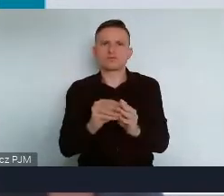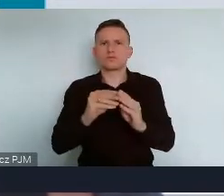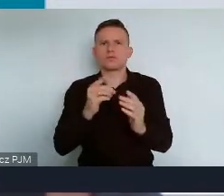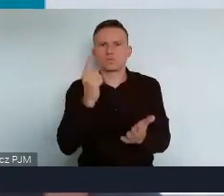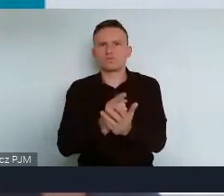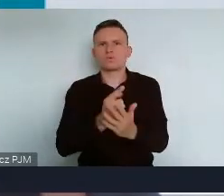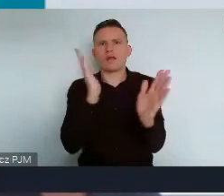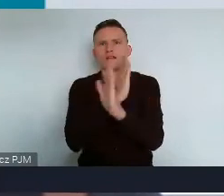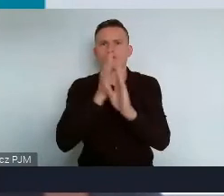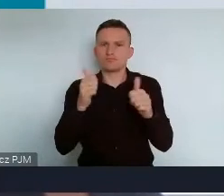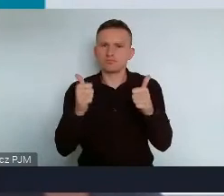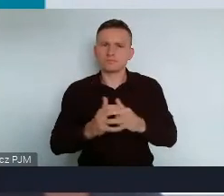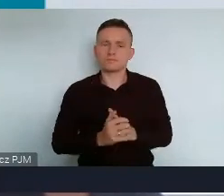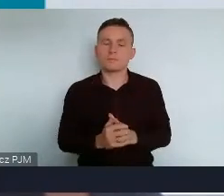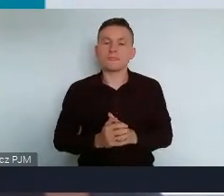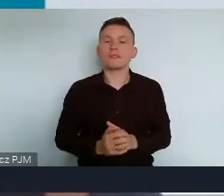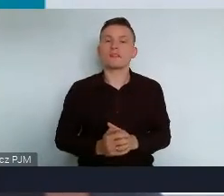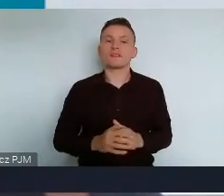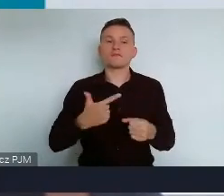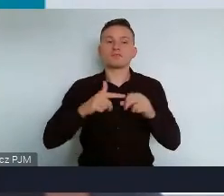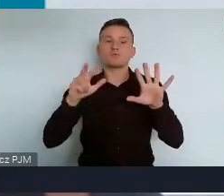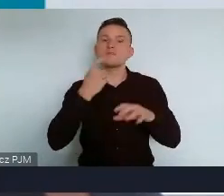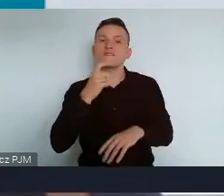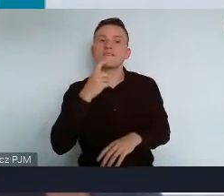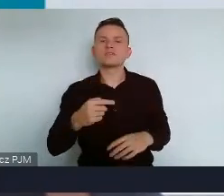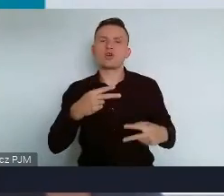28 kwietnia Komisja Europejska